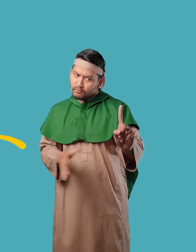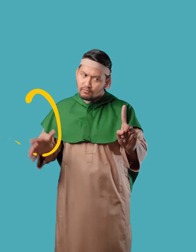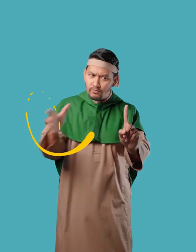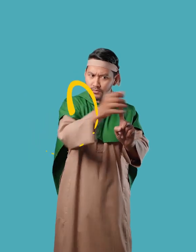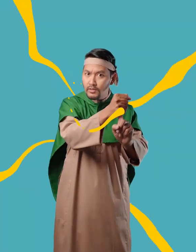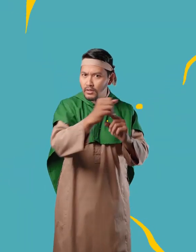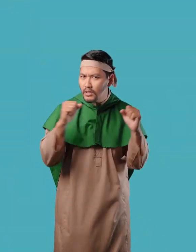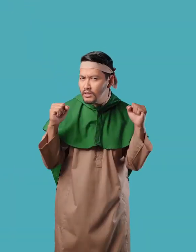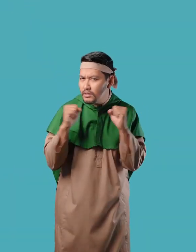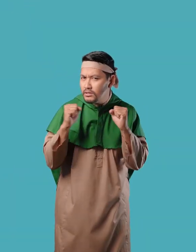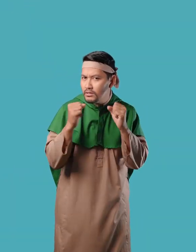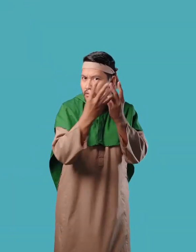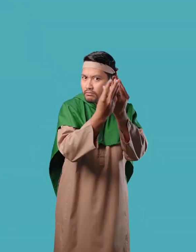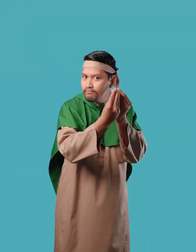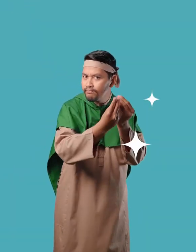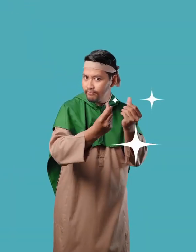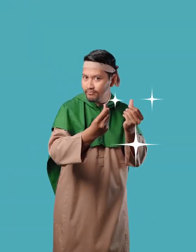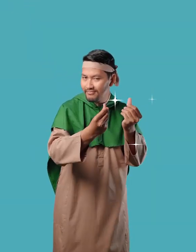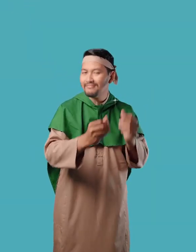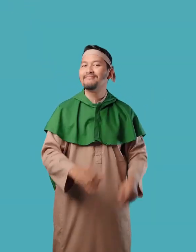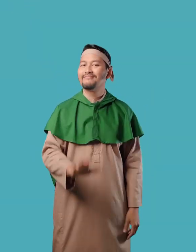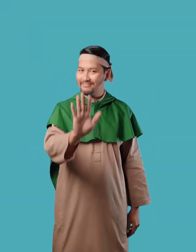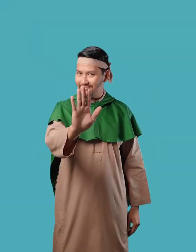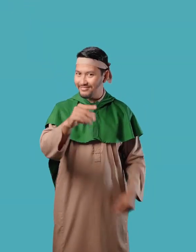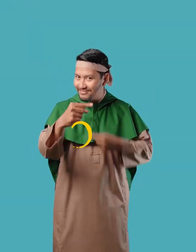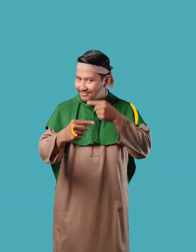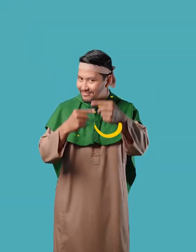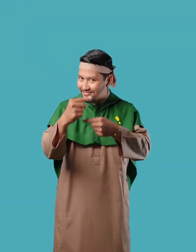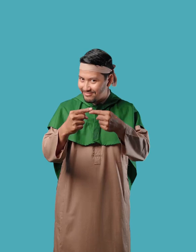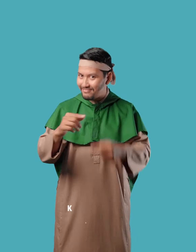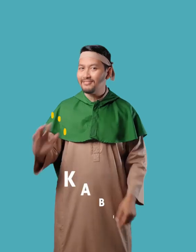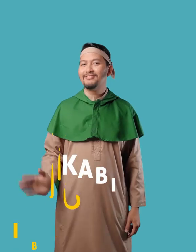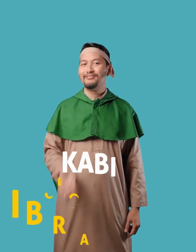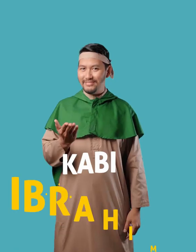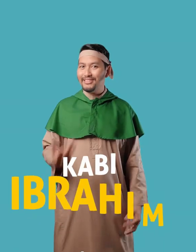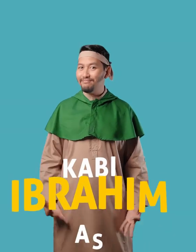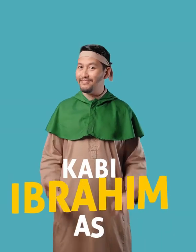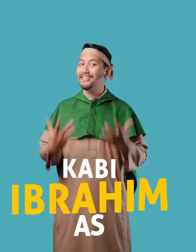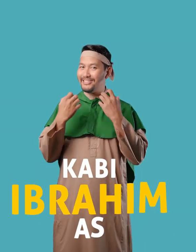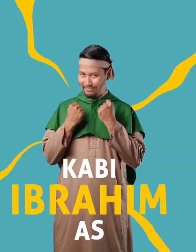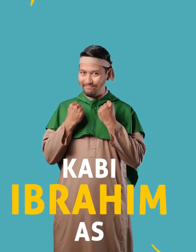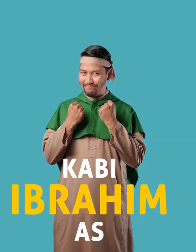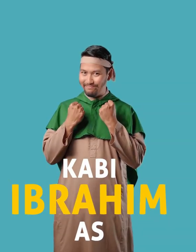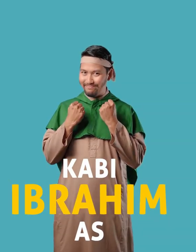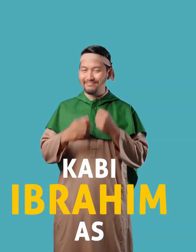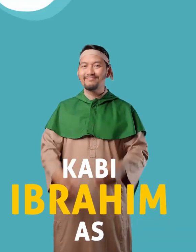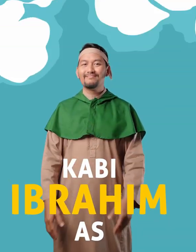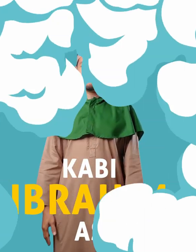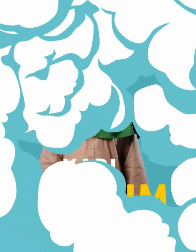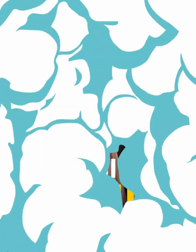Namun ternyata ada api yang terasa dingin, loh! Wah seperti apa ya? Yuk kita simak kisah Nabi Ibrahim berikut ini…